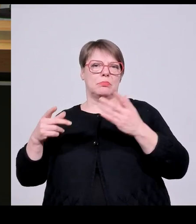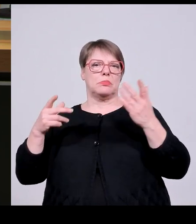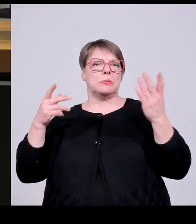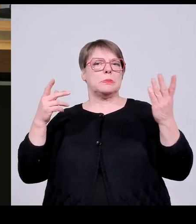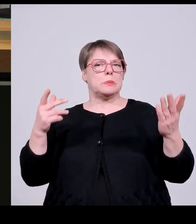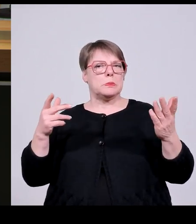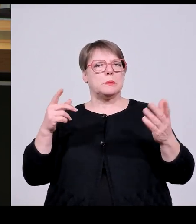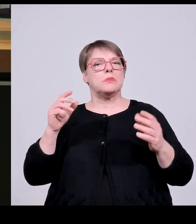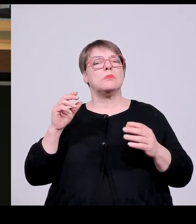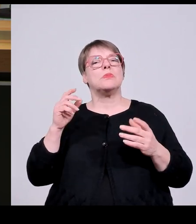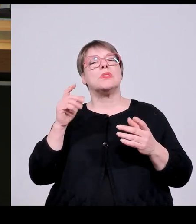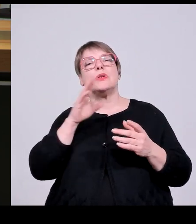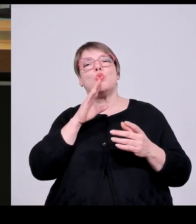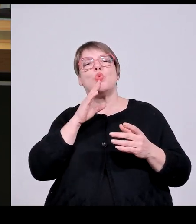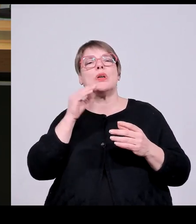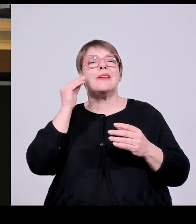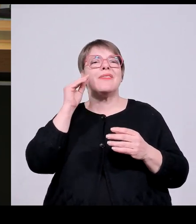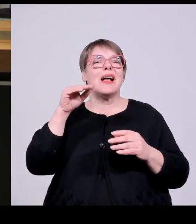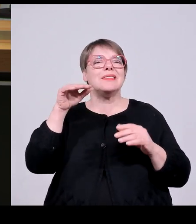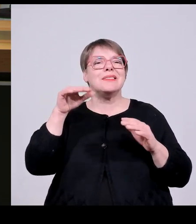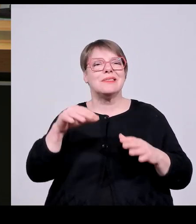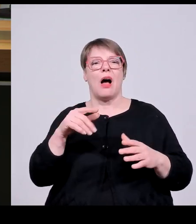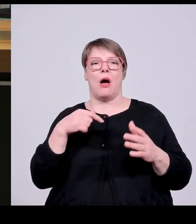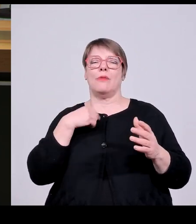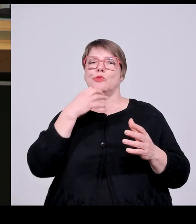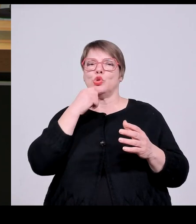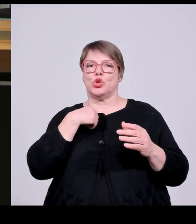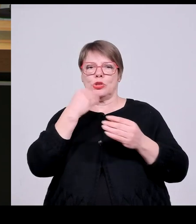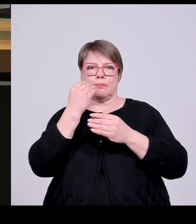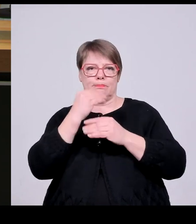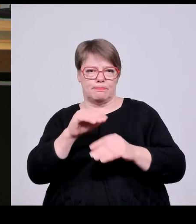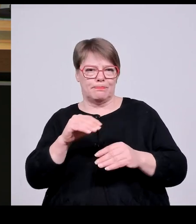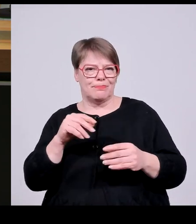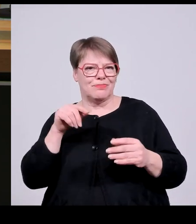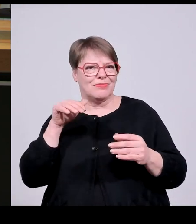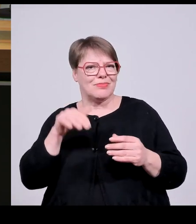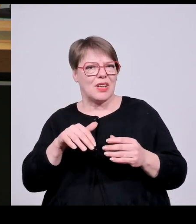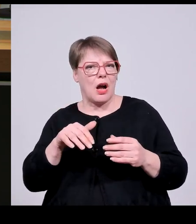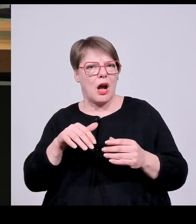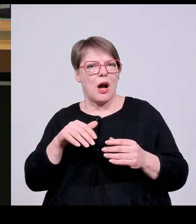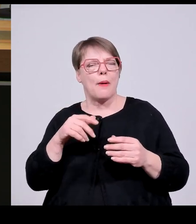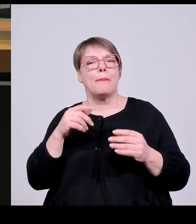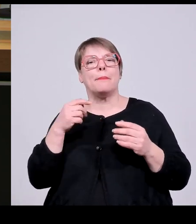gewählte Abgeordnetenhaus den Präsidenten etc. wieder wählt. Ob